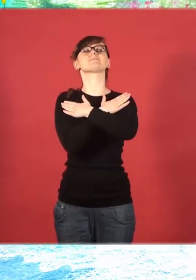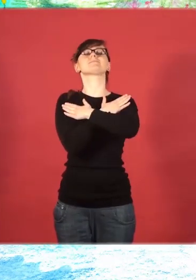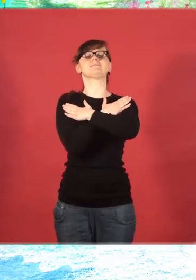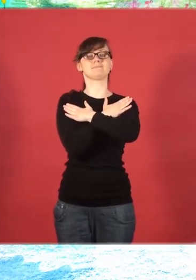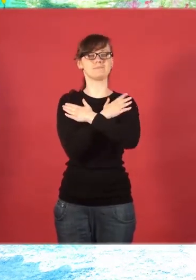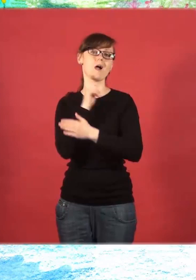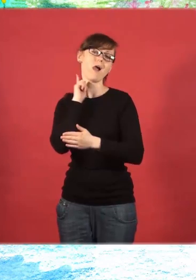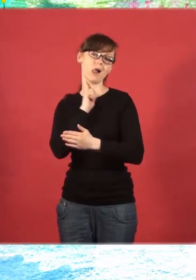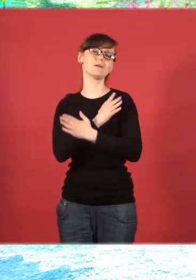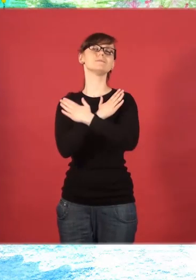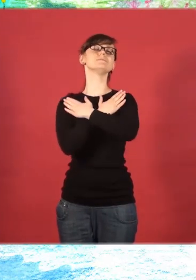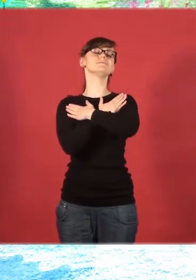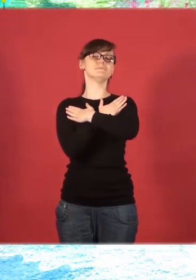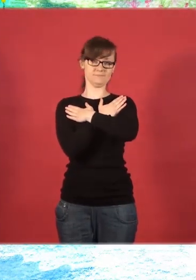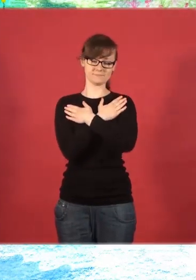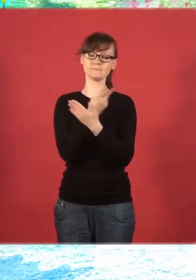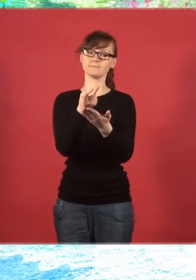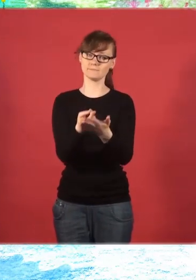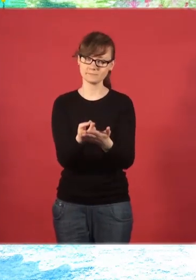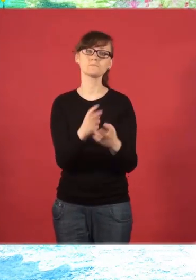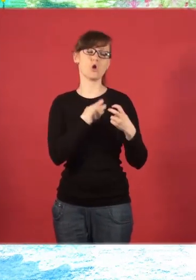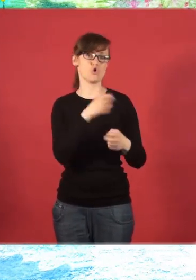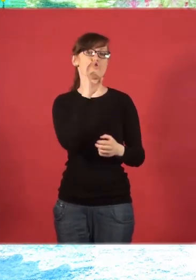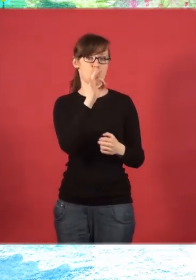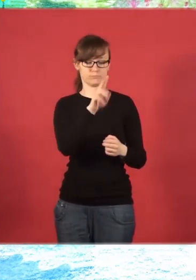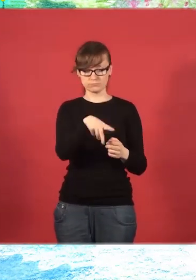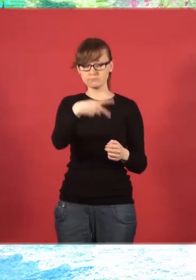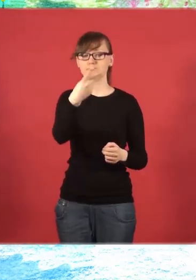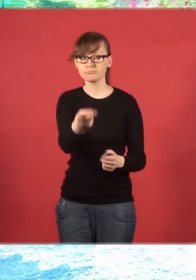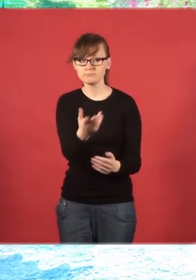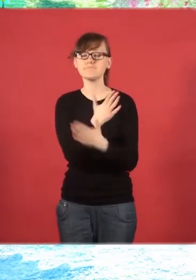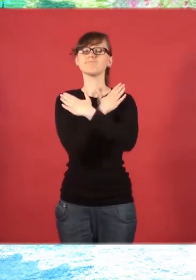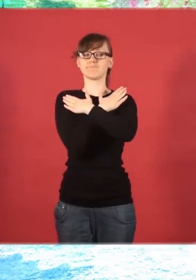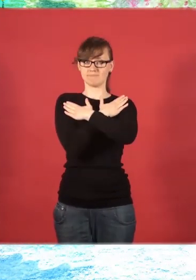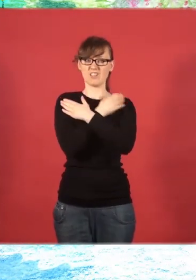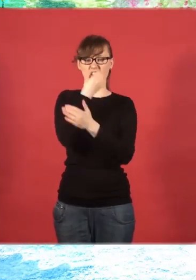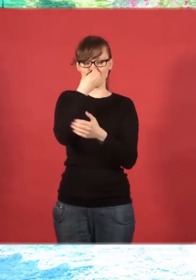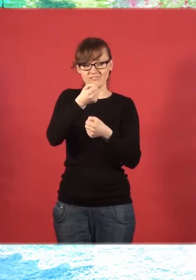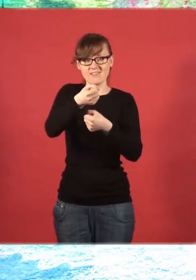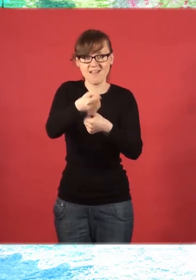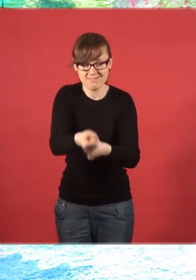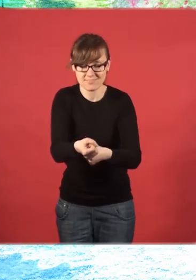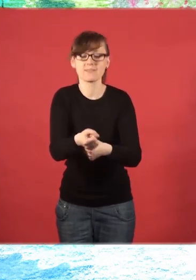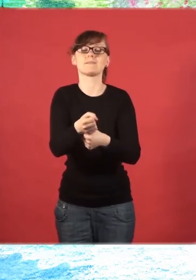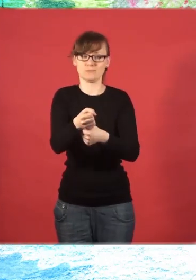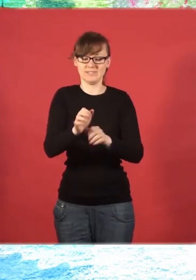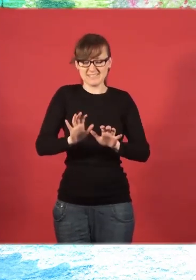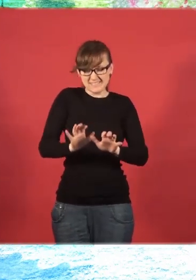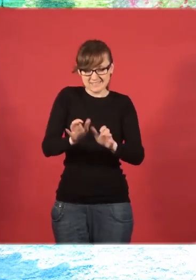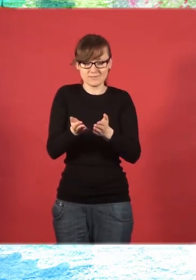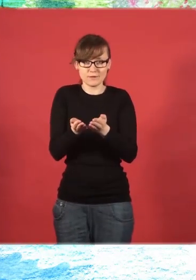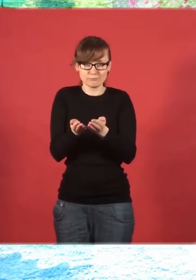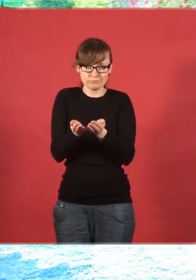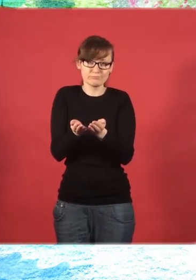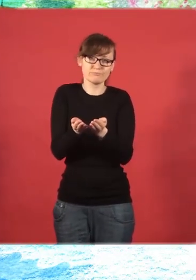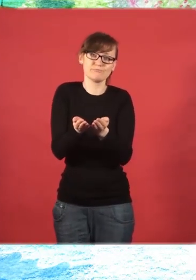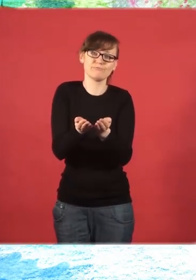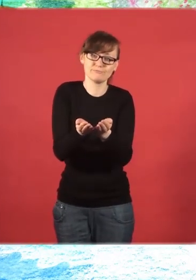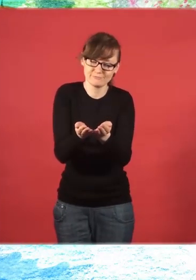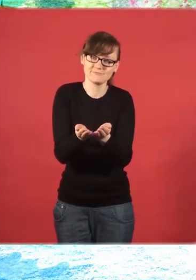Ania położyła się na nim, zamknęła oczy, ręce złożyła na piersiach. Dziewczyny podrzucały kwiaty.